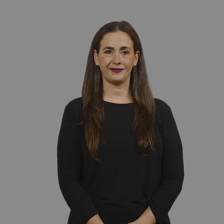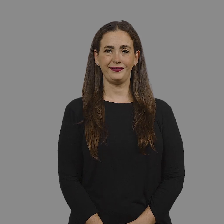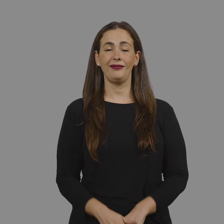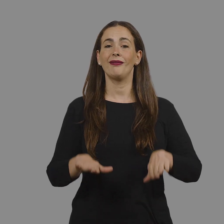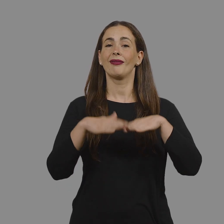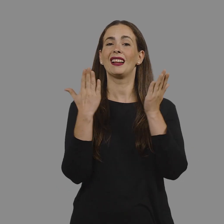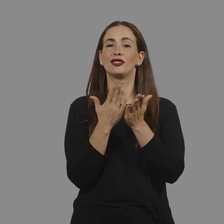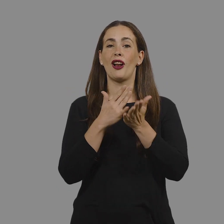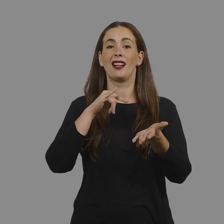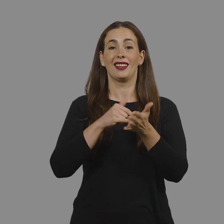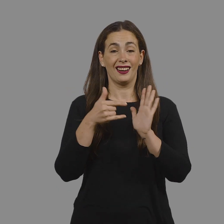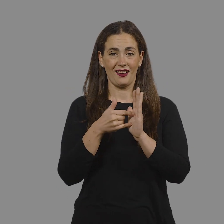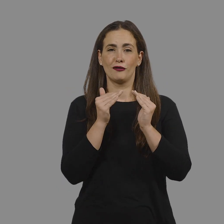Escola Tècnica Superior d'Enginyeria de Camins, Canals i Ports de Barcelona